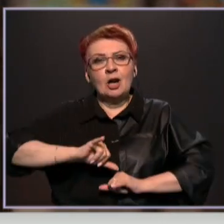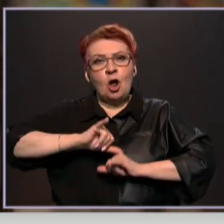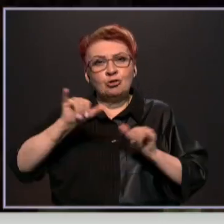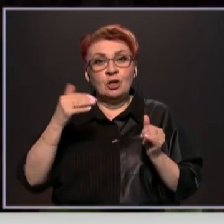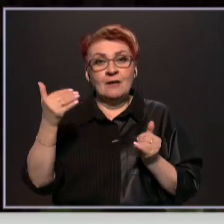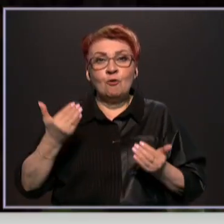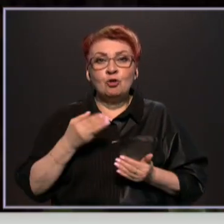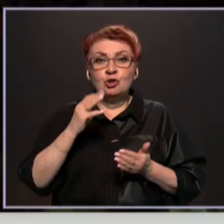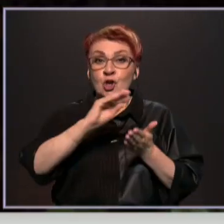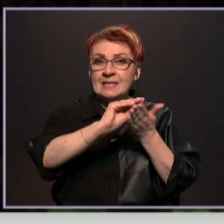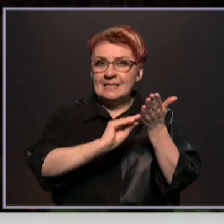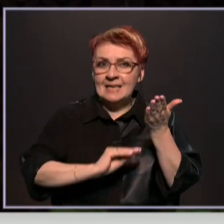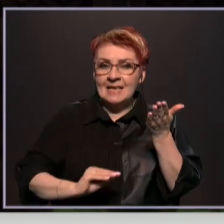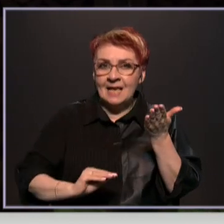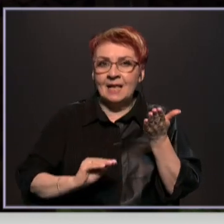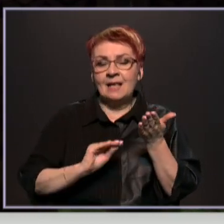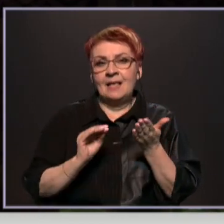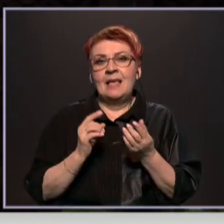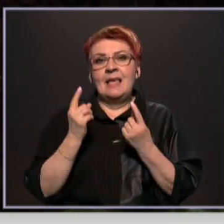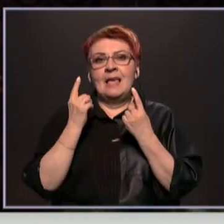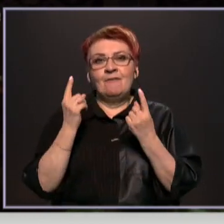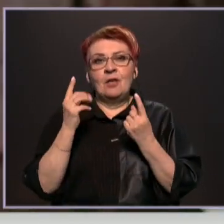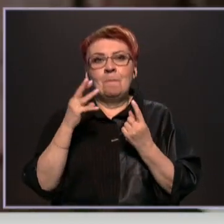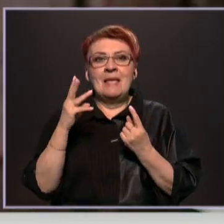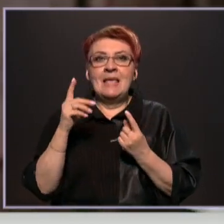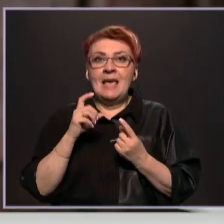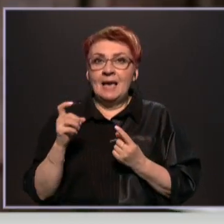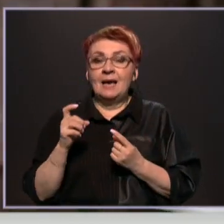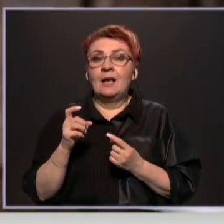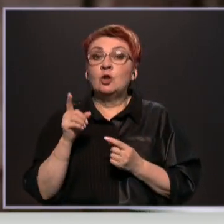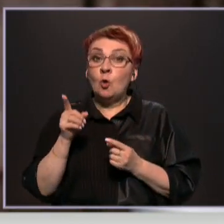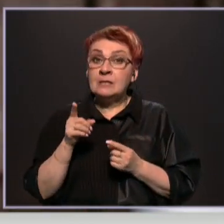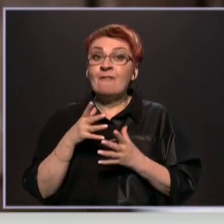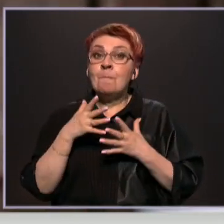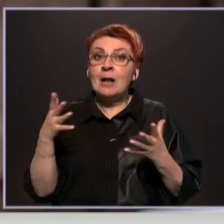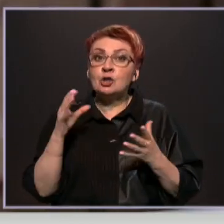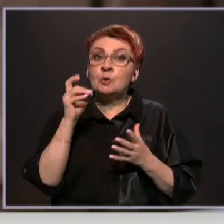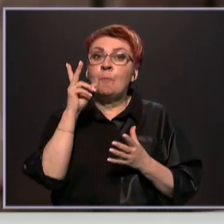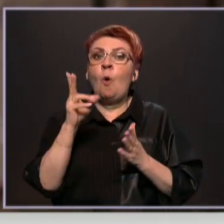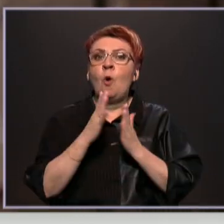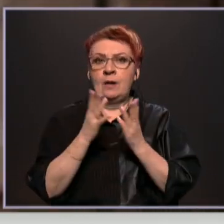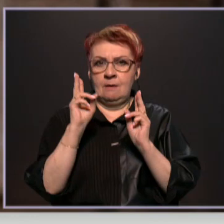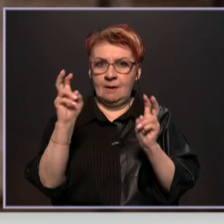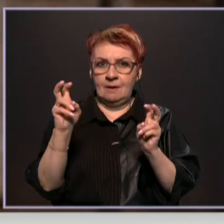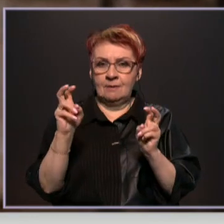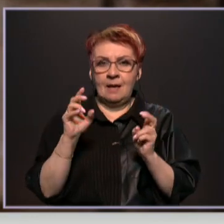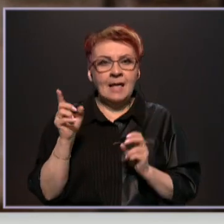Житие и поместил его в Великих минеях то есть в большом сборнике который содержал не богослужебные